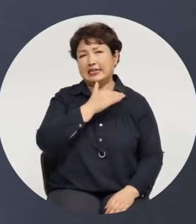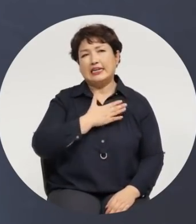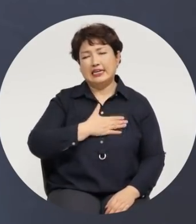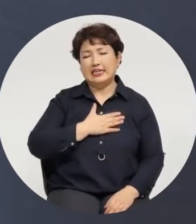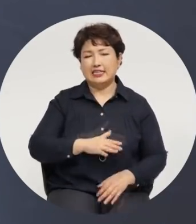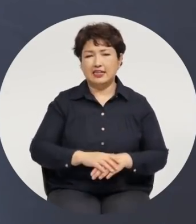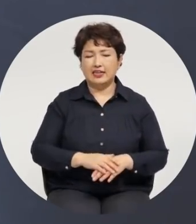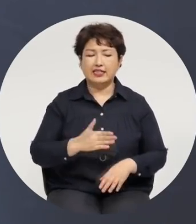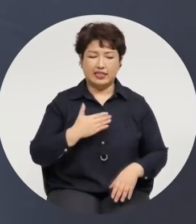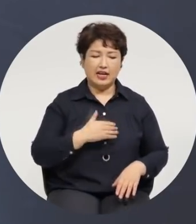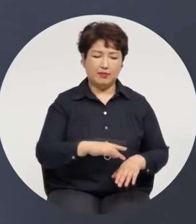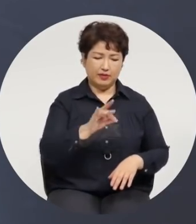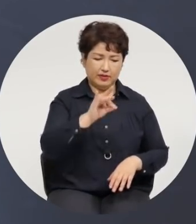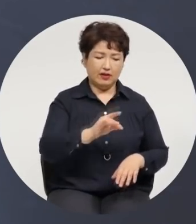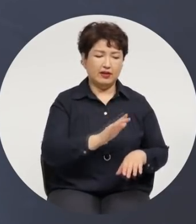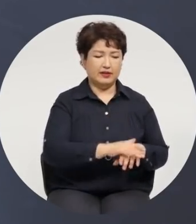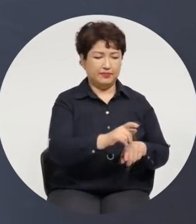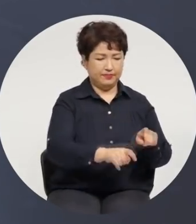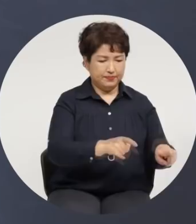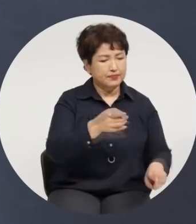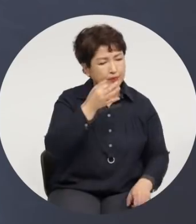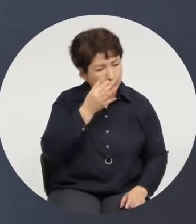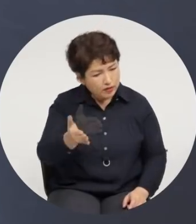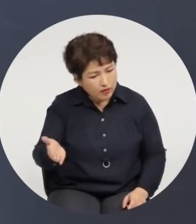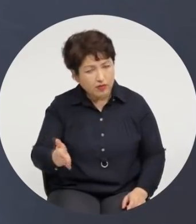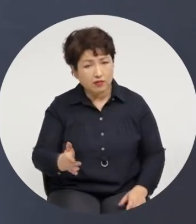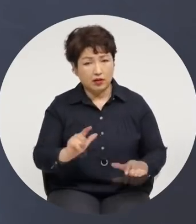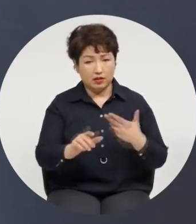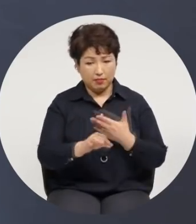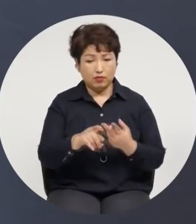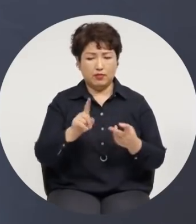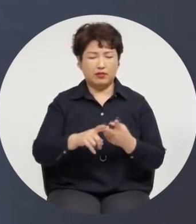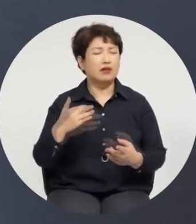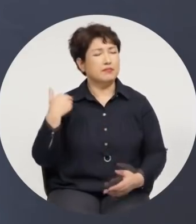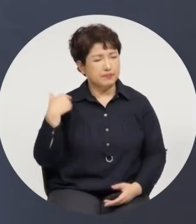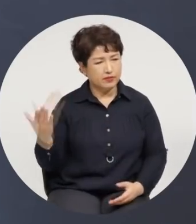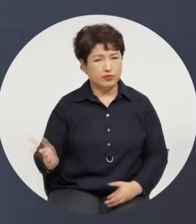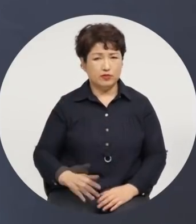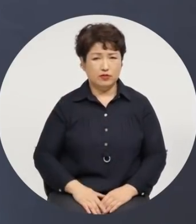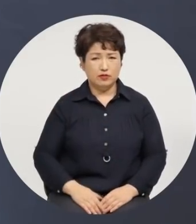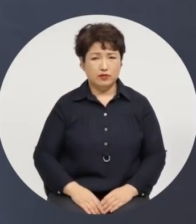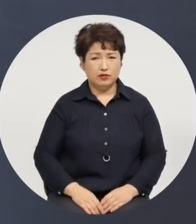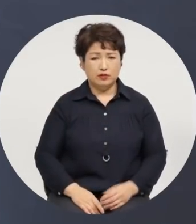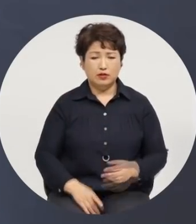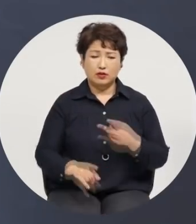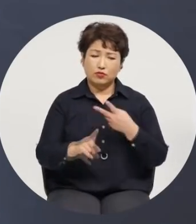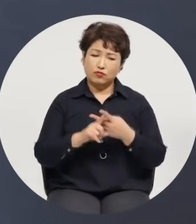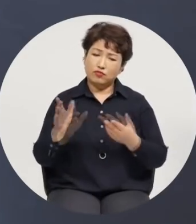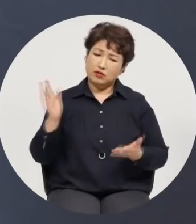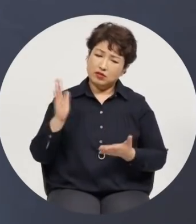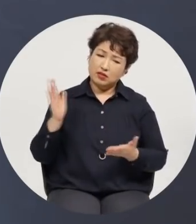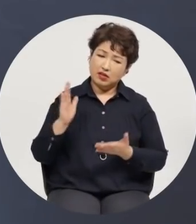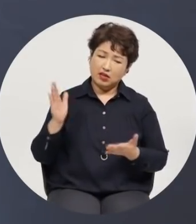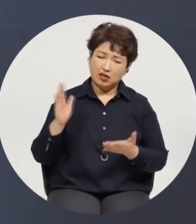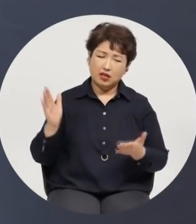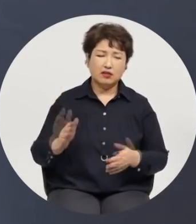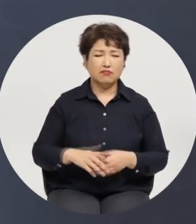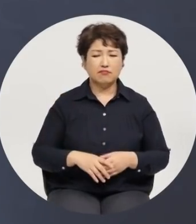엄마가 솔선수범하든지 그냥 두든지 합니다 중학생 정도 되었으면 그냥 두면 돼요